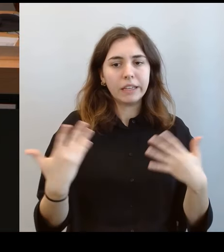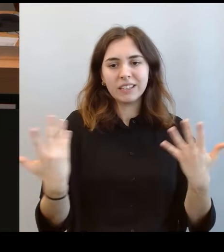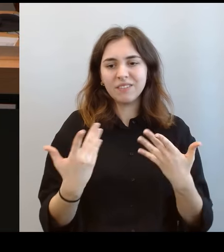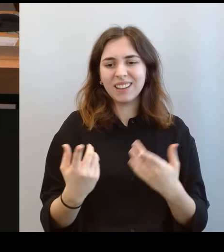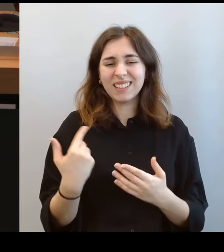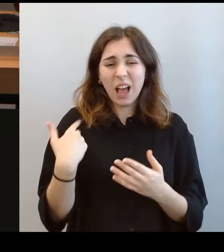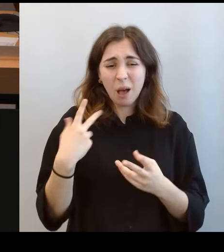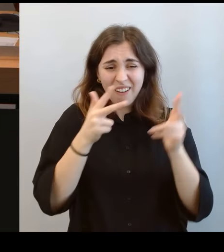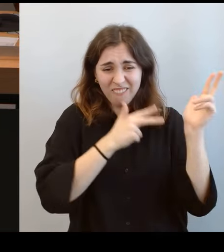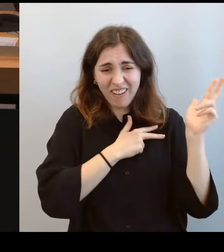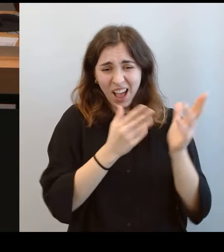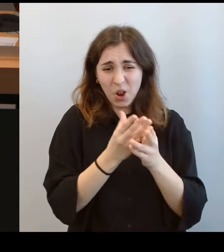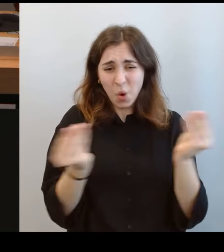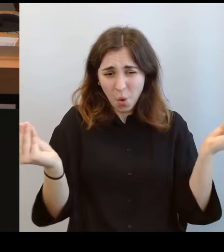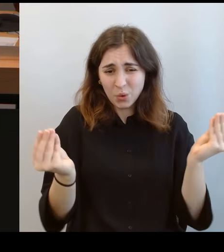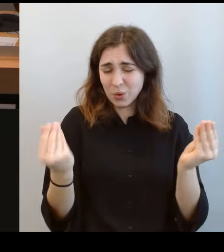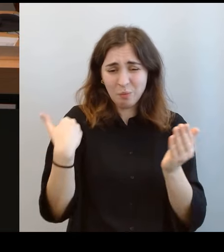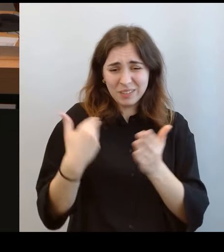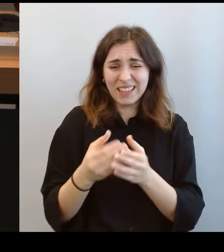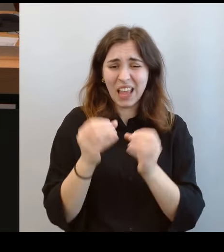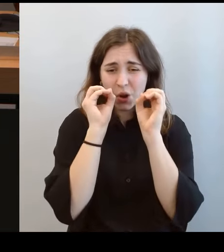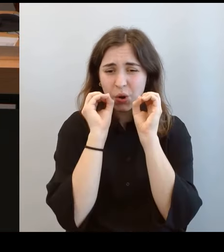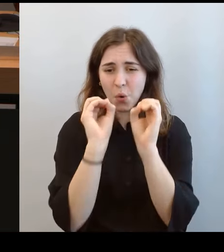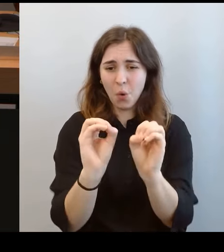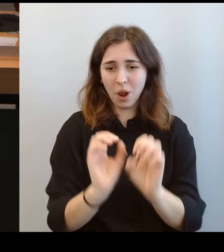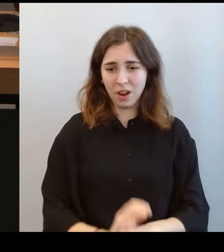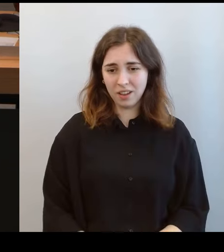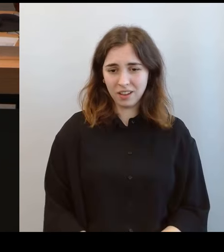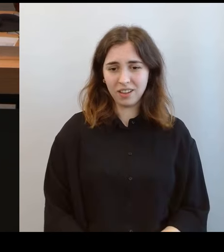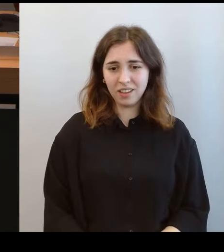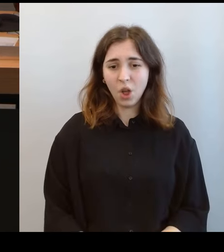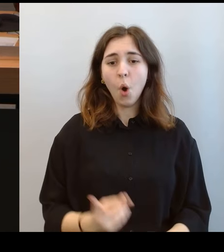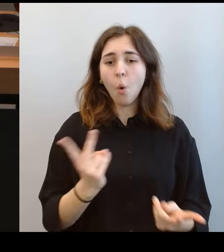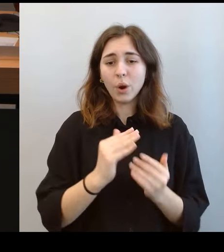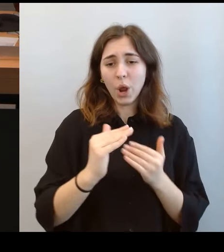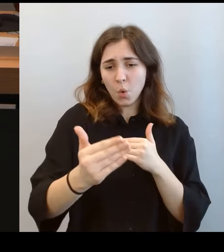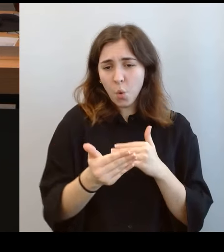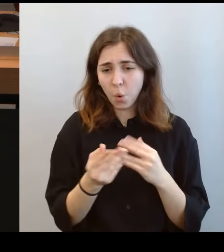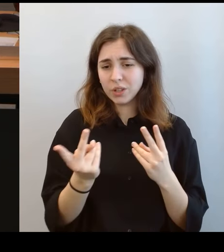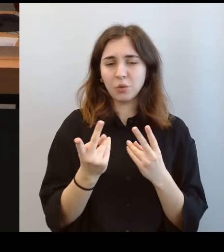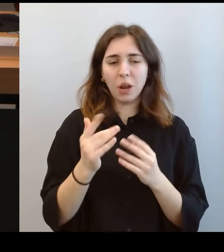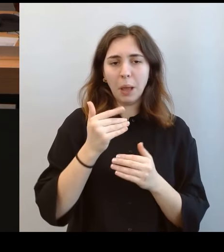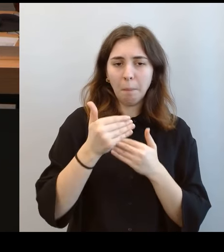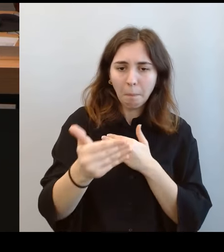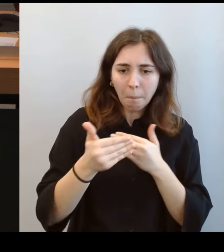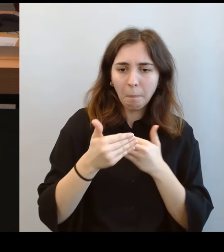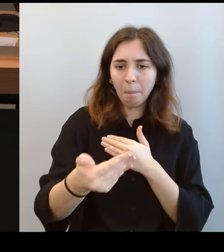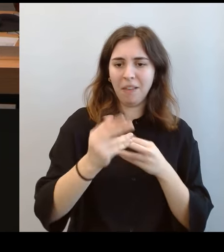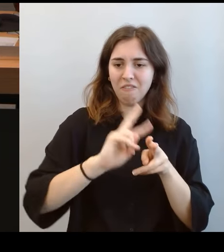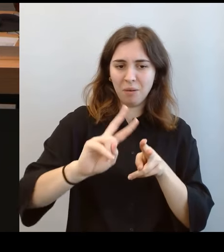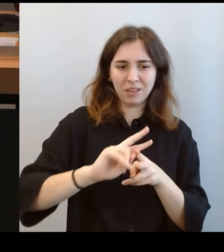eine wenigstens kurz bis mittelfristige Verbesserung der nicht mehr tragbaren Personalrahmenbedingungen gab, sind